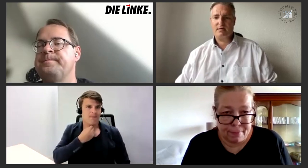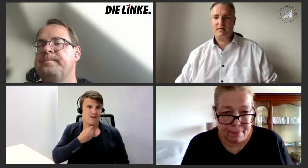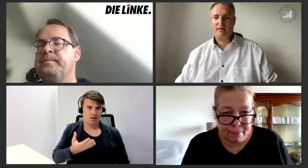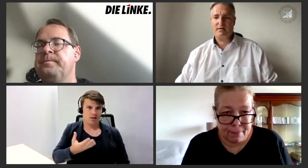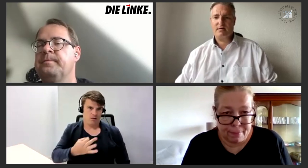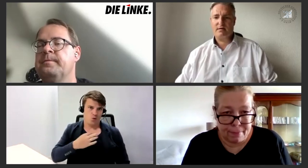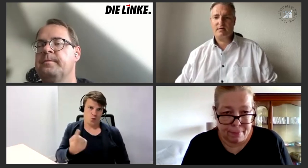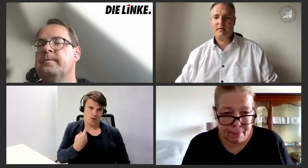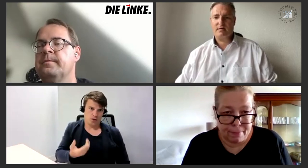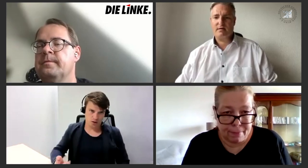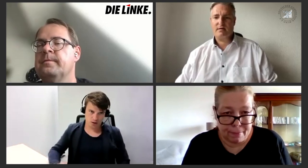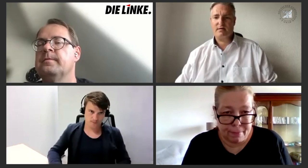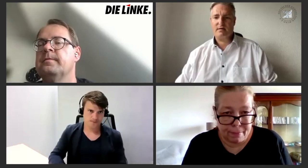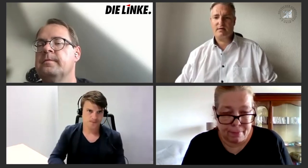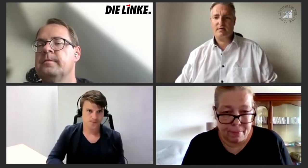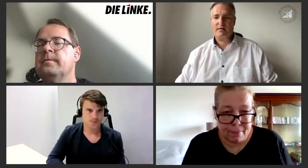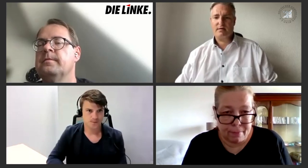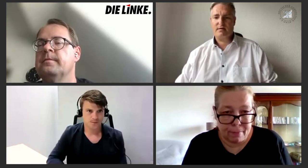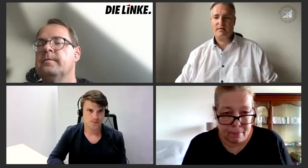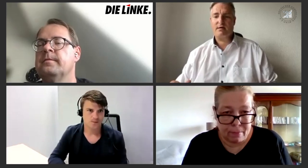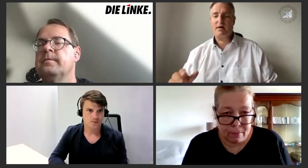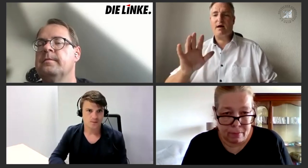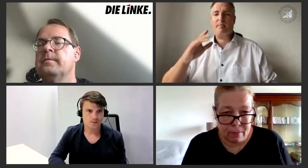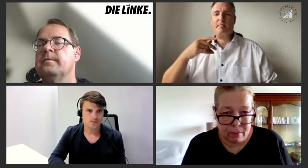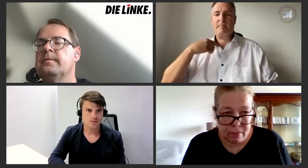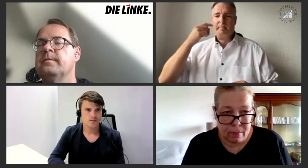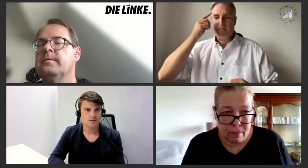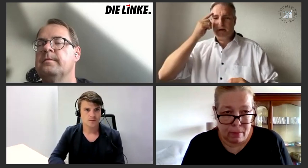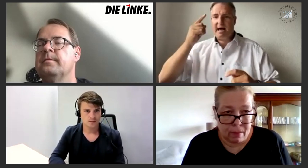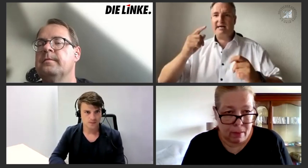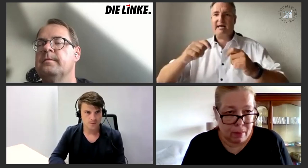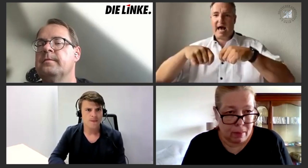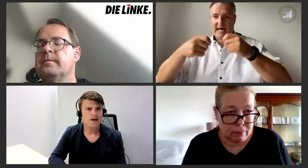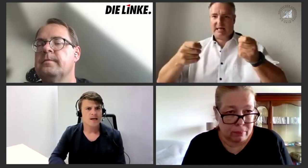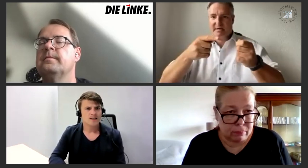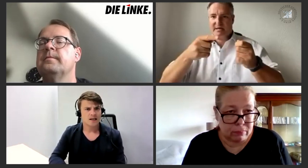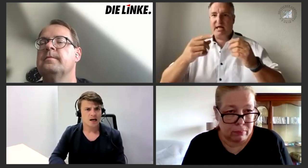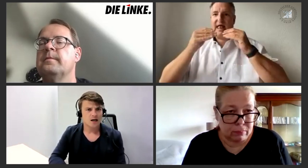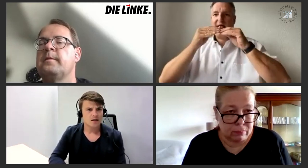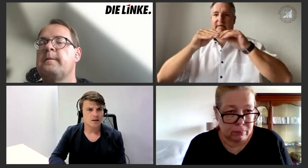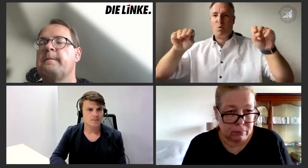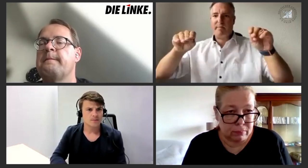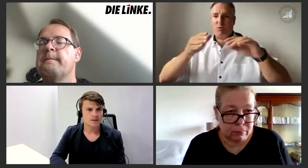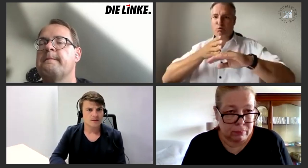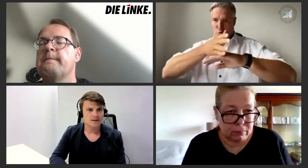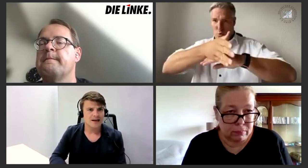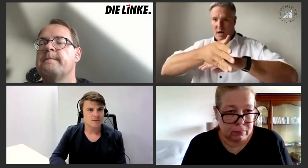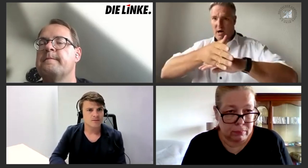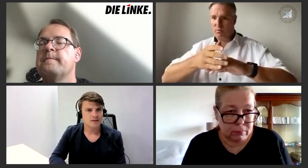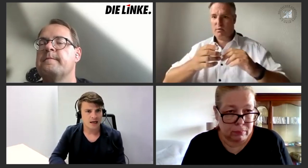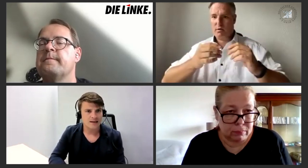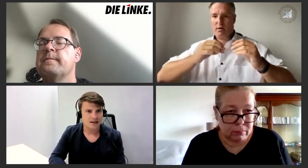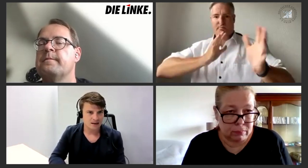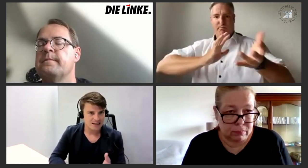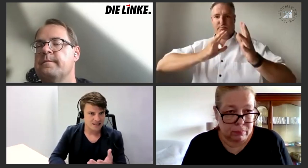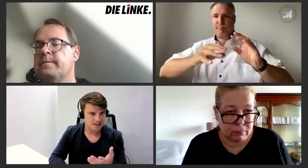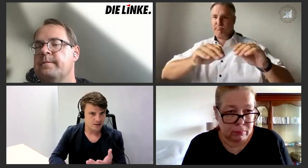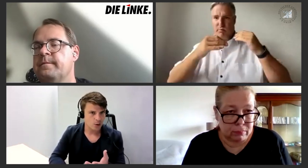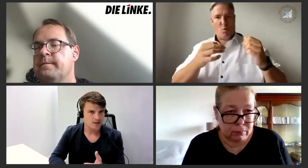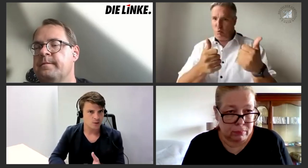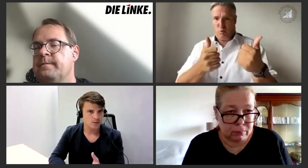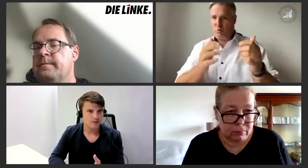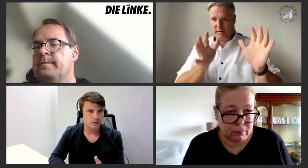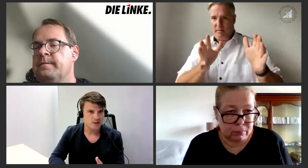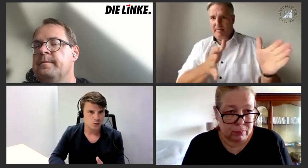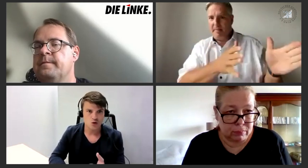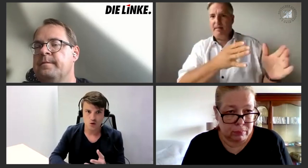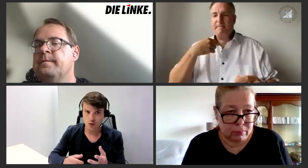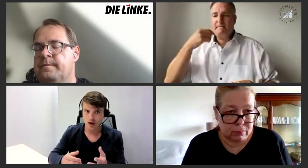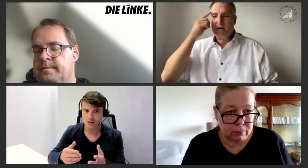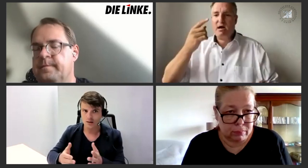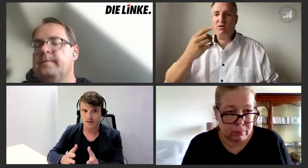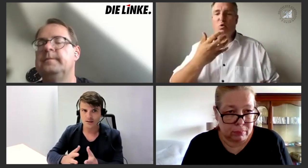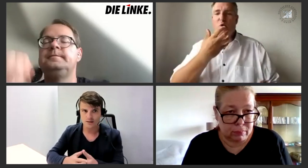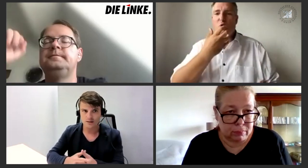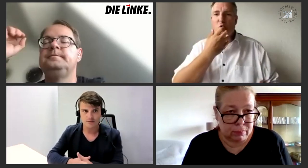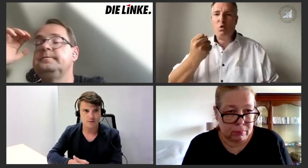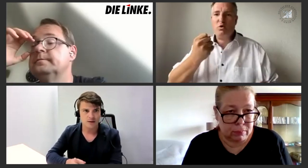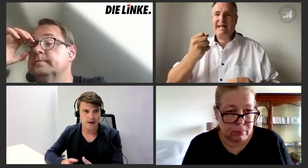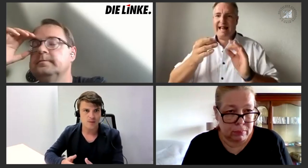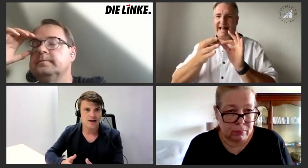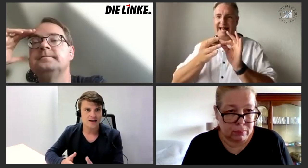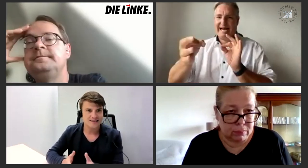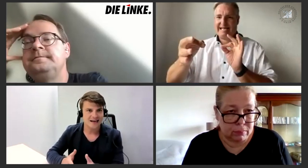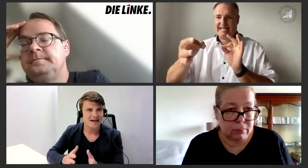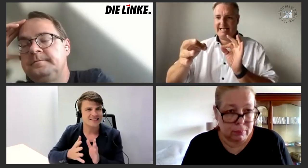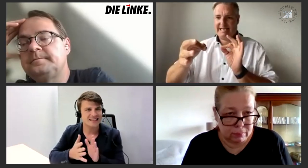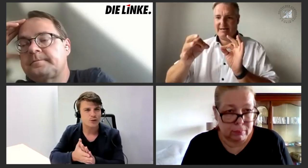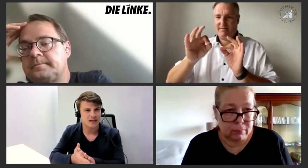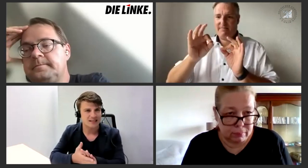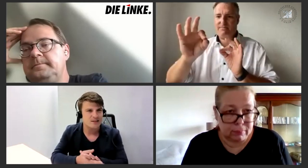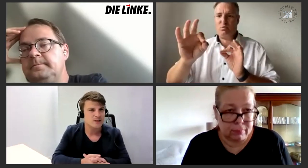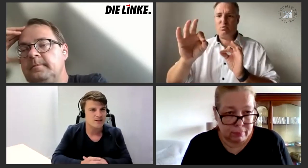auch für uns. - Da geht es jetzt hauptsächlich um Informationszugang mit Gebärdensprache, das ist